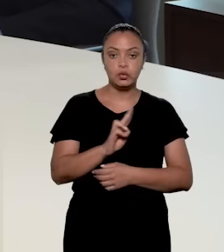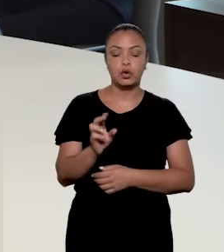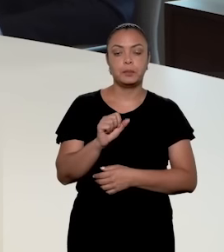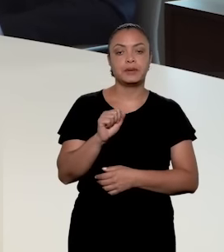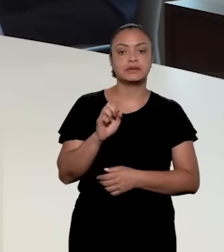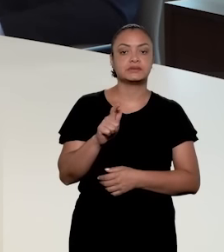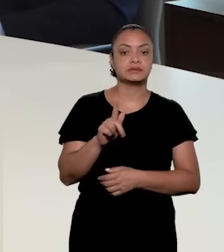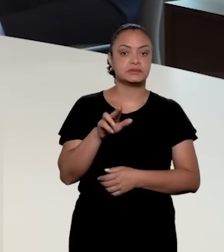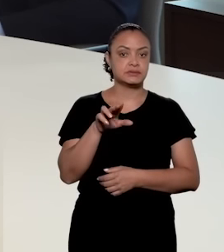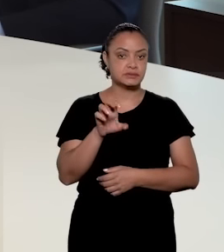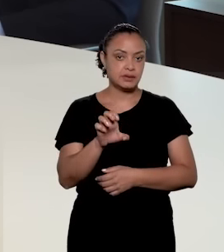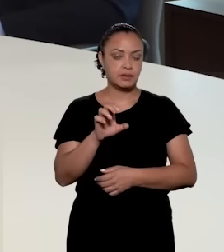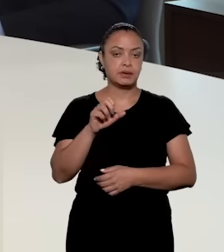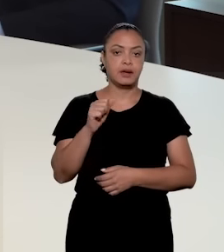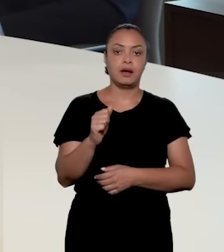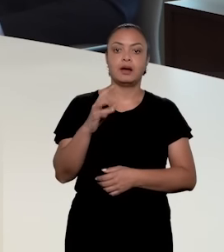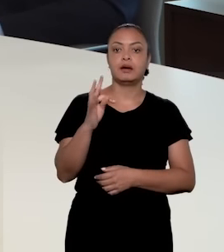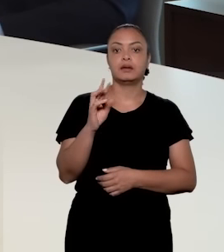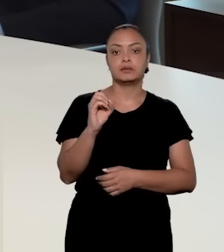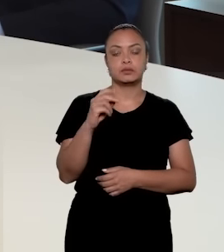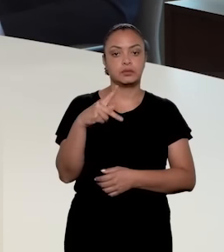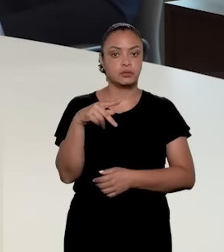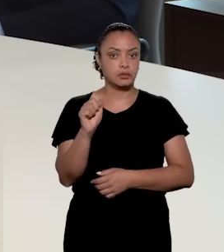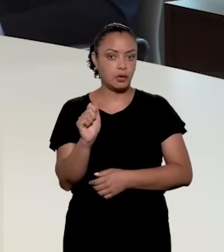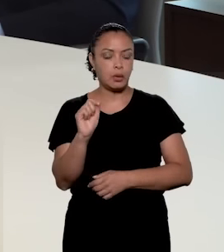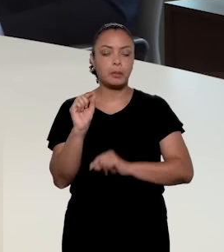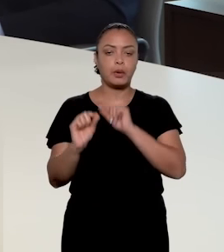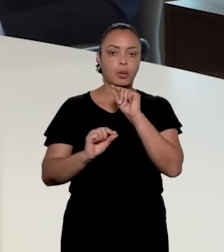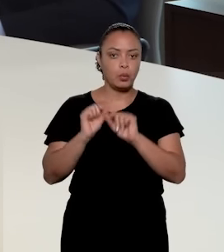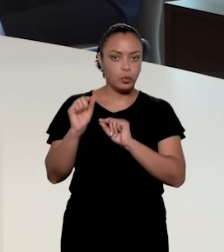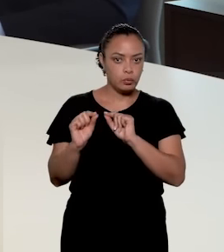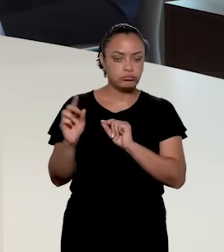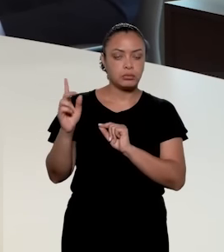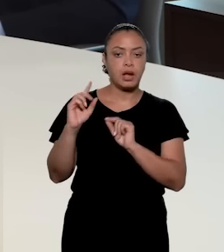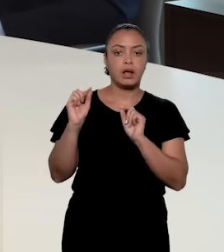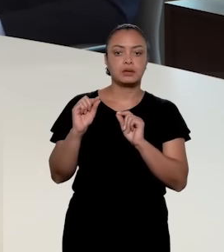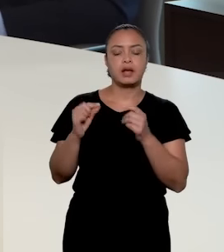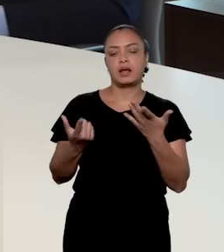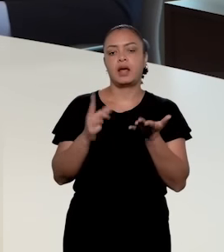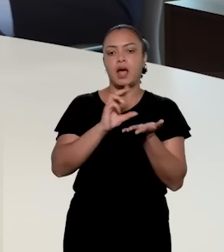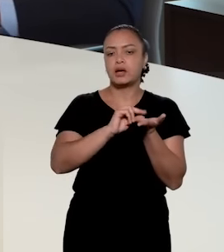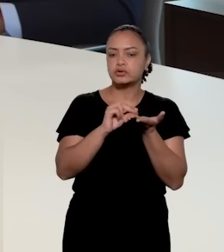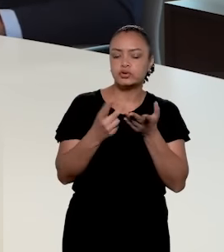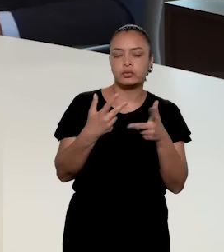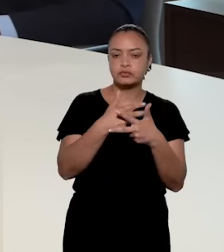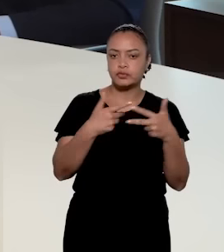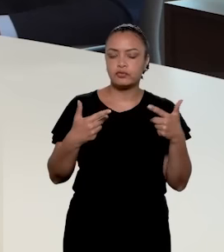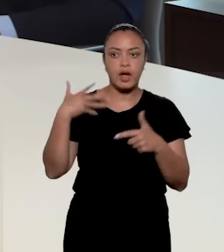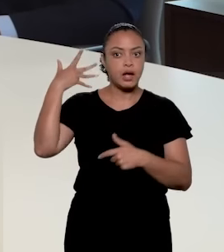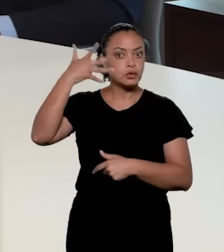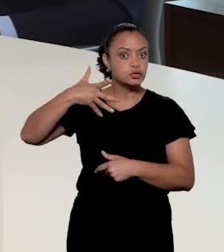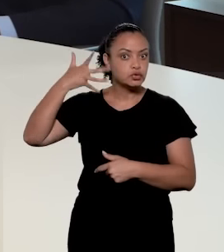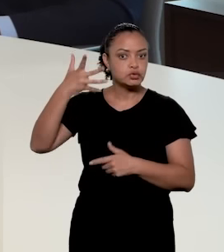O último livro chama-se “Segue a Tropa”. É um livro de crônicas, é uma coletânea de artigos,